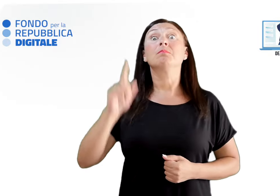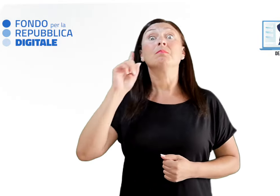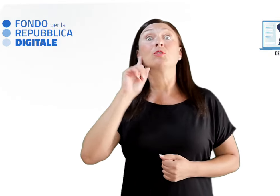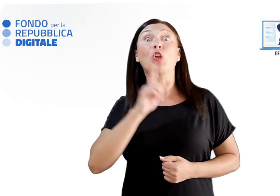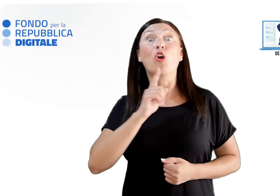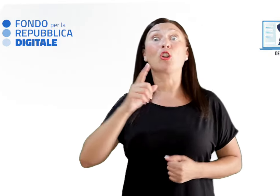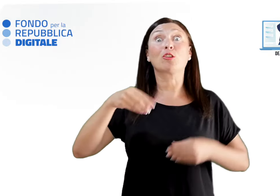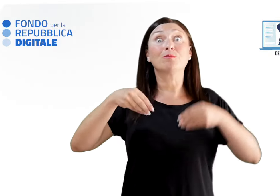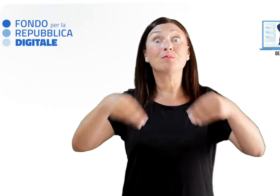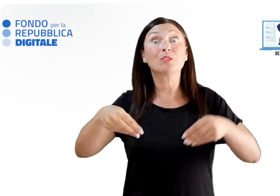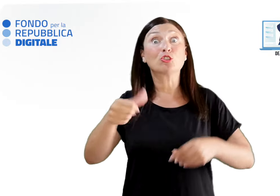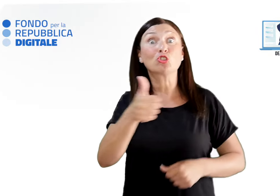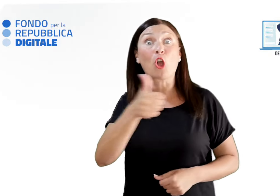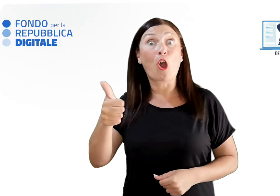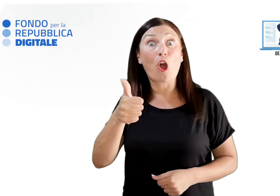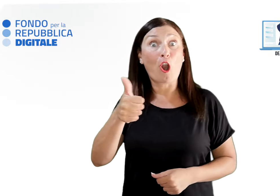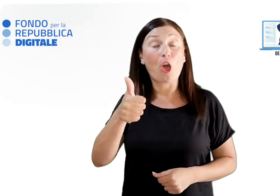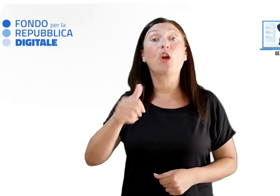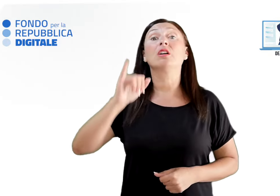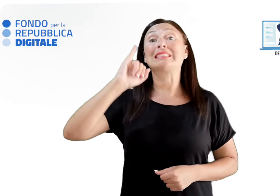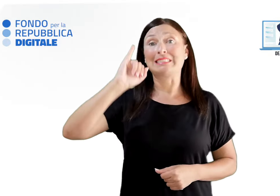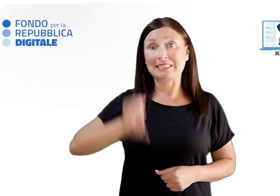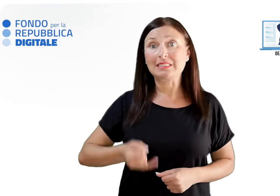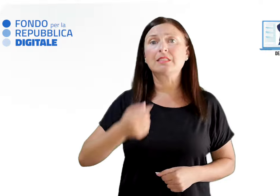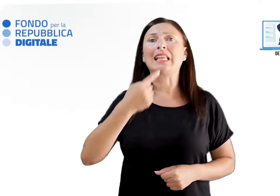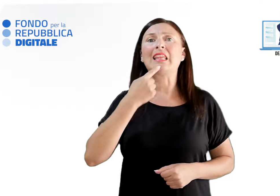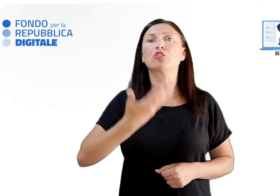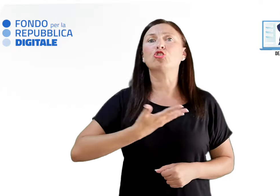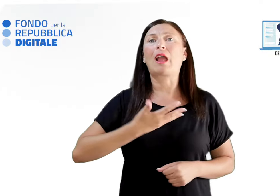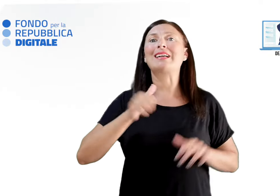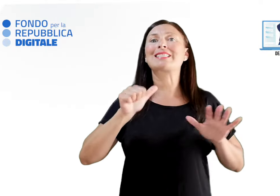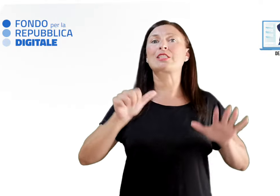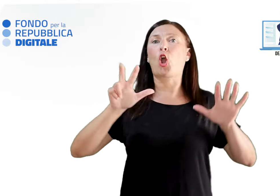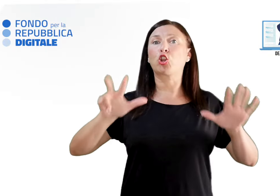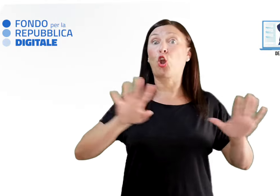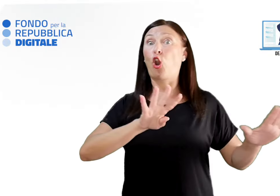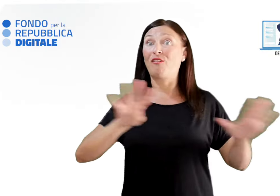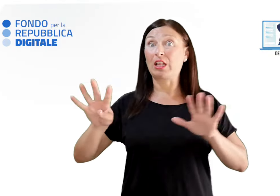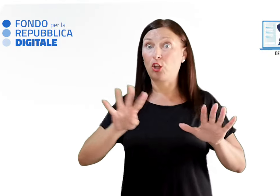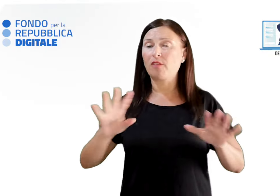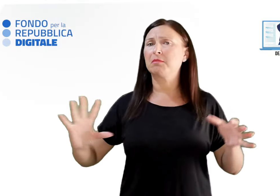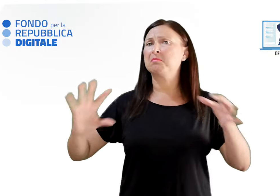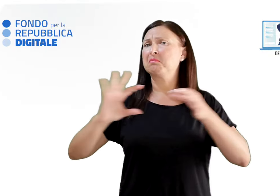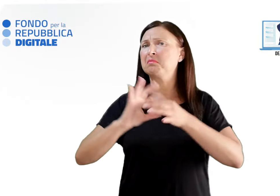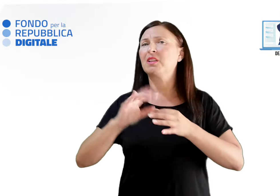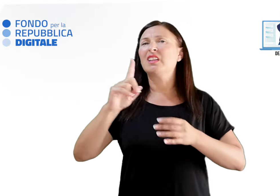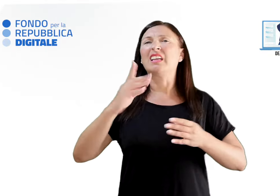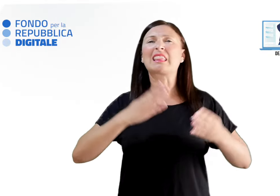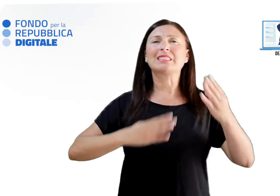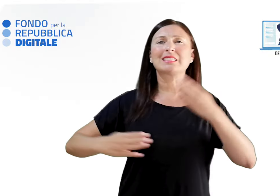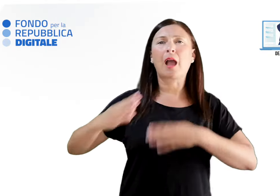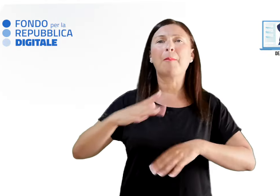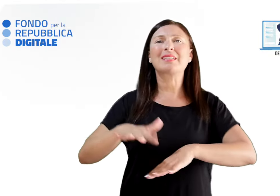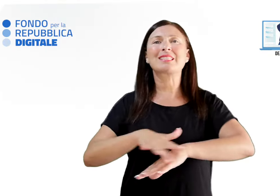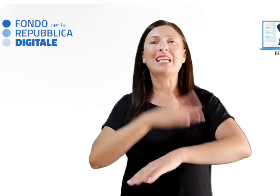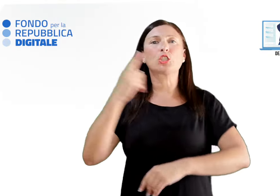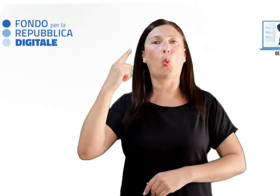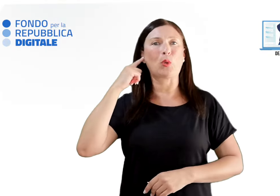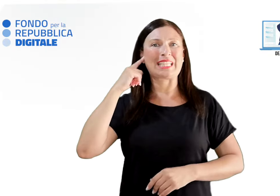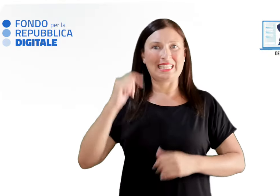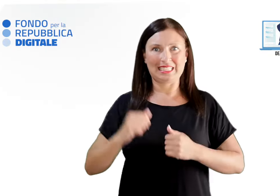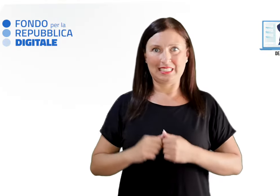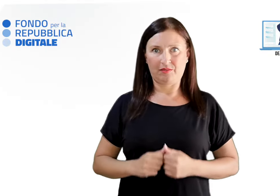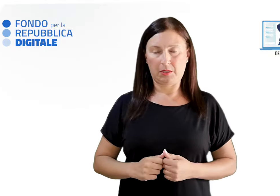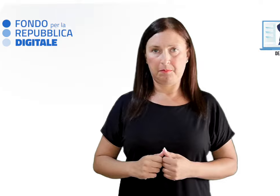possono partecipare i sordi che hanno la legge 68/99 collegata alla disabilità sensoriale uditiva